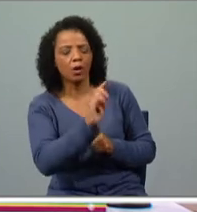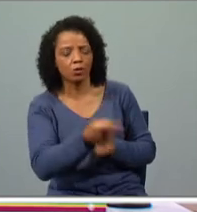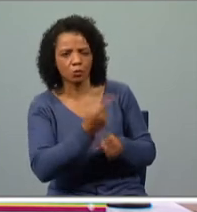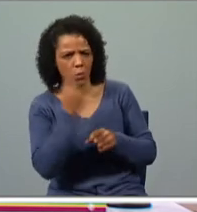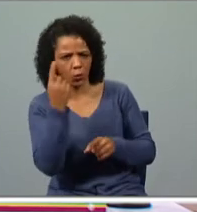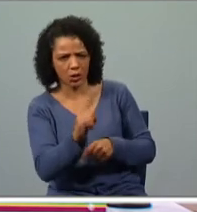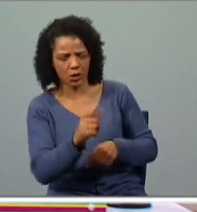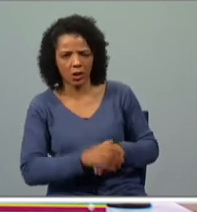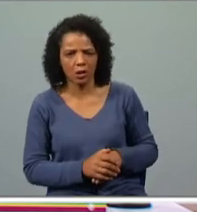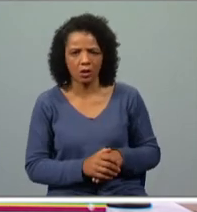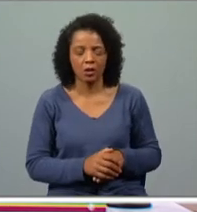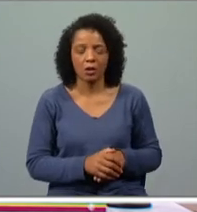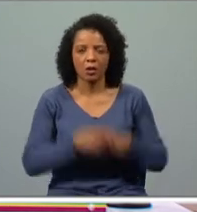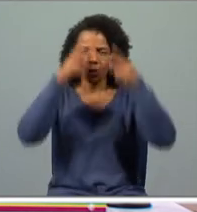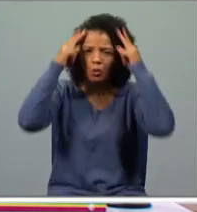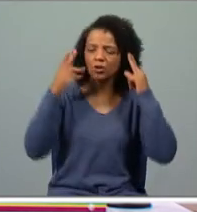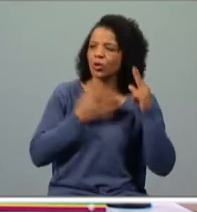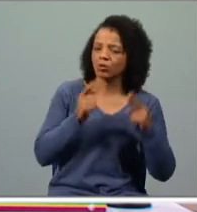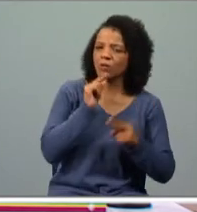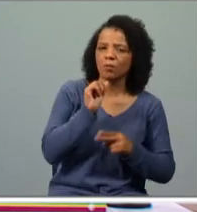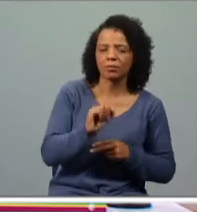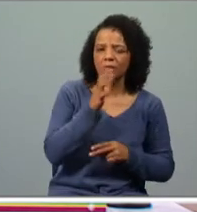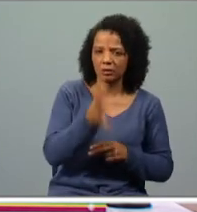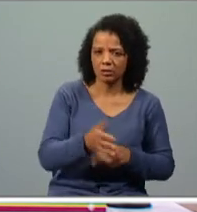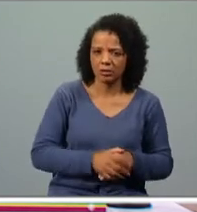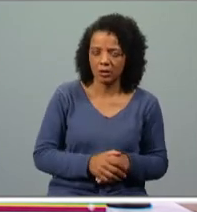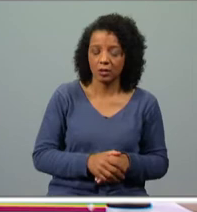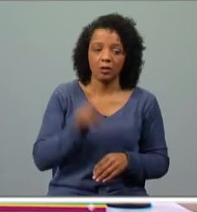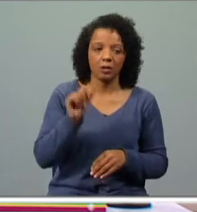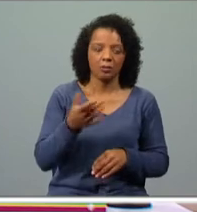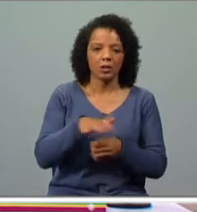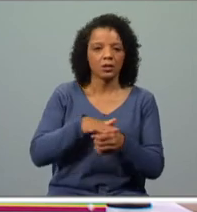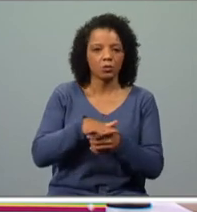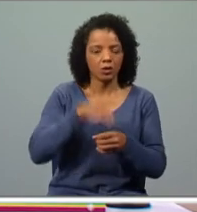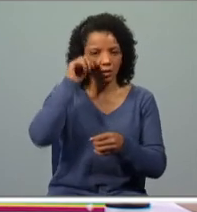conhecia o isso não gostava muito de seu nome ainda mais numa situação destas 知道它非常不喜歡什麼在這種情況下命名更多